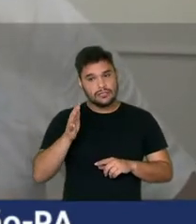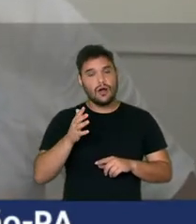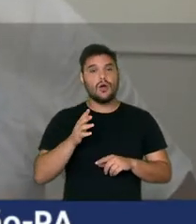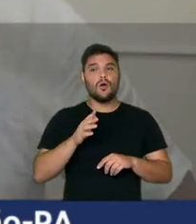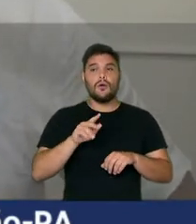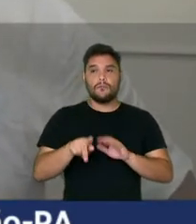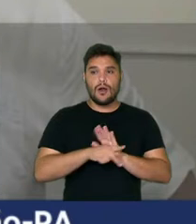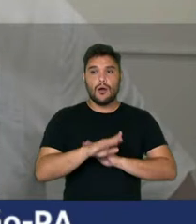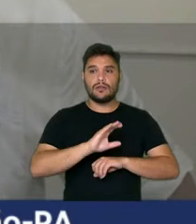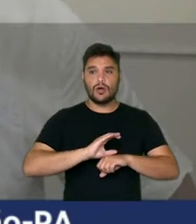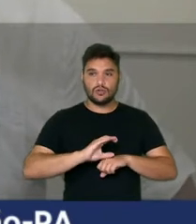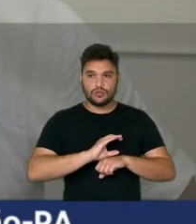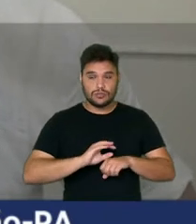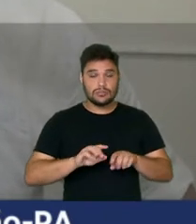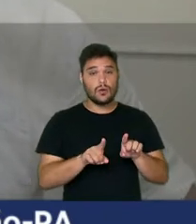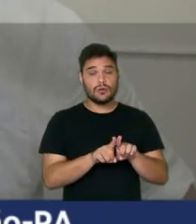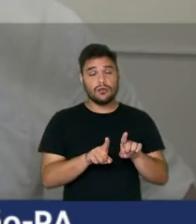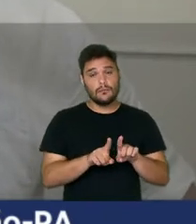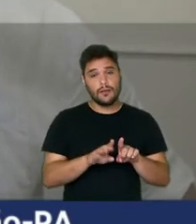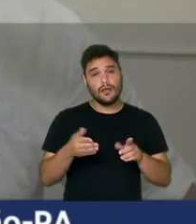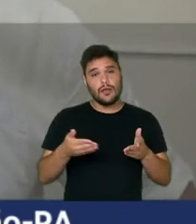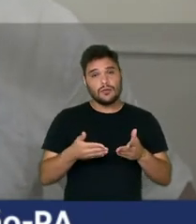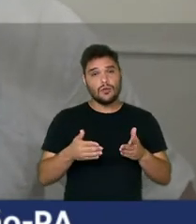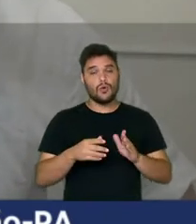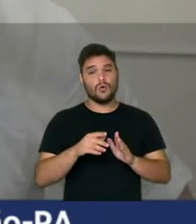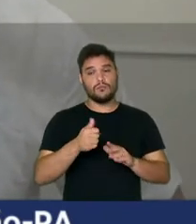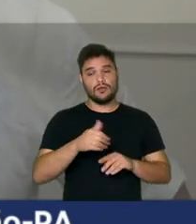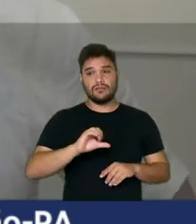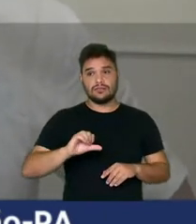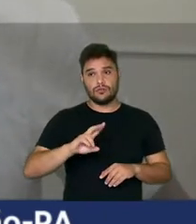TERMOS DO ARTIGO 107 DO ATO DAS DISPOSIÇÕES CONSTITUCIONAIS TRANSITÓRIAS, NA REDAÇÃO QUE DEU EMENDA